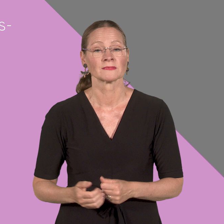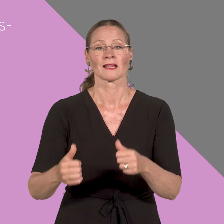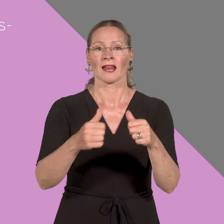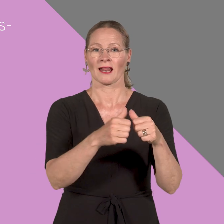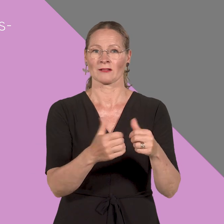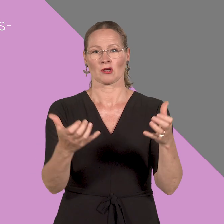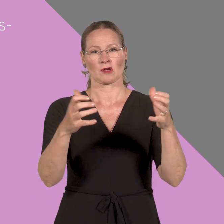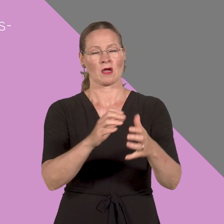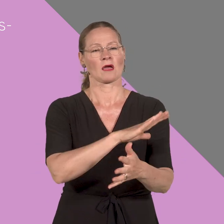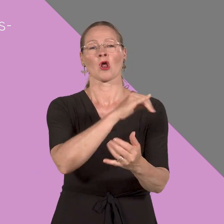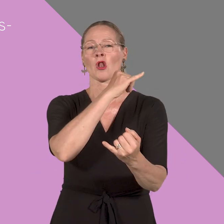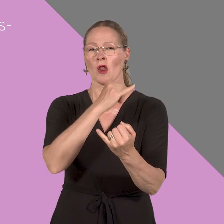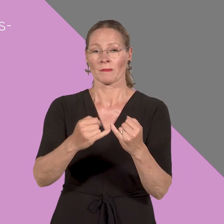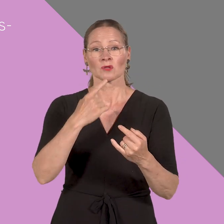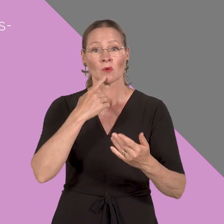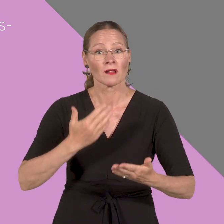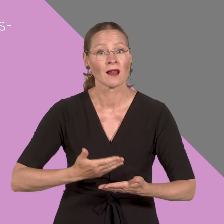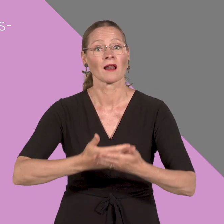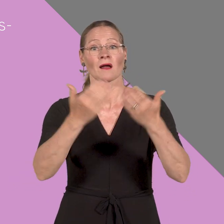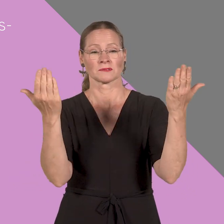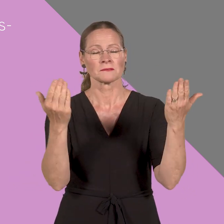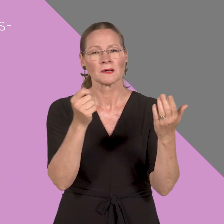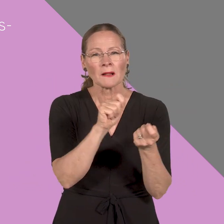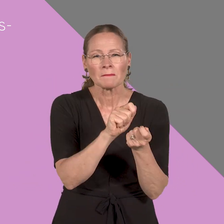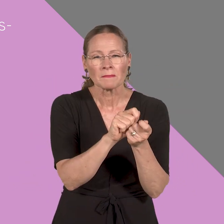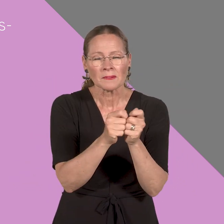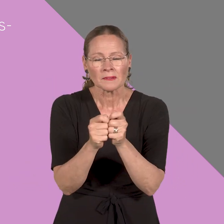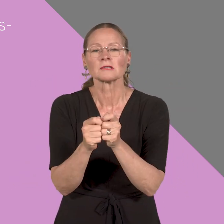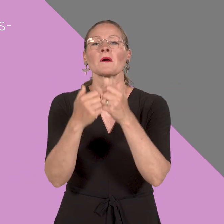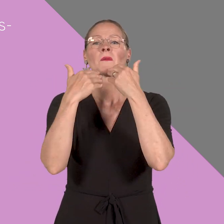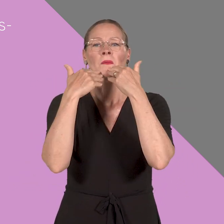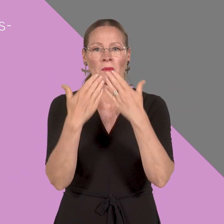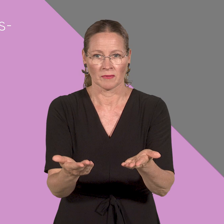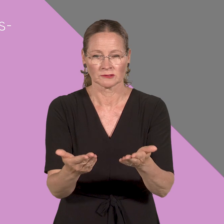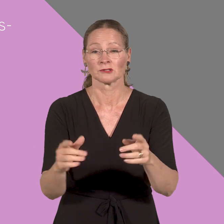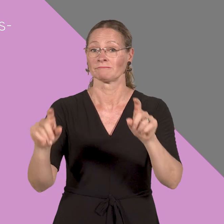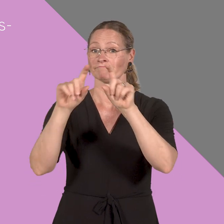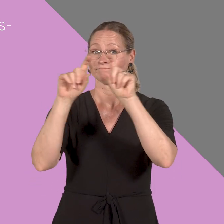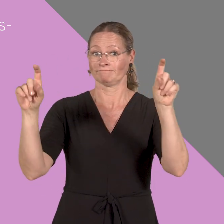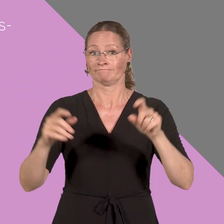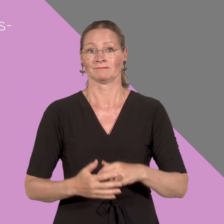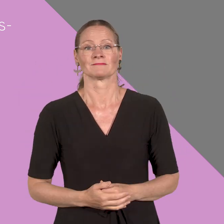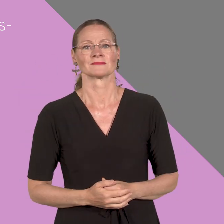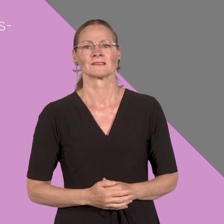Liittokokouksen lopuksi hyväksyttiin pienin muutoksin julkilausuma -